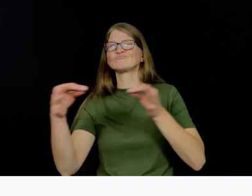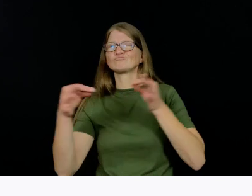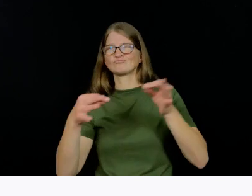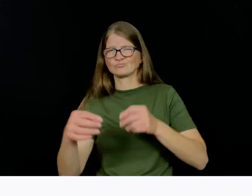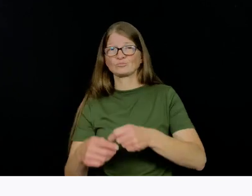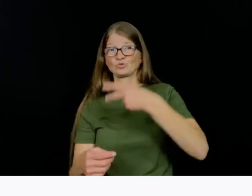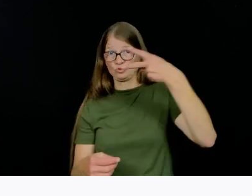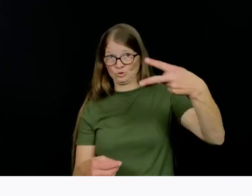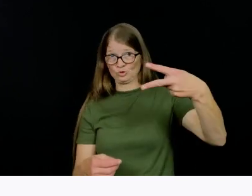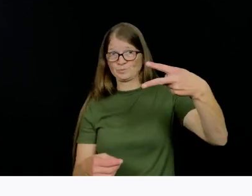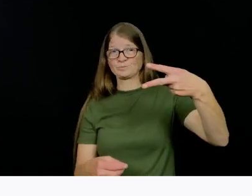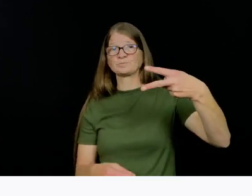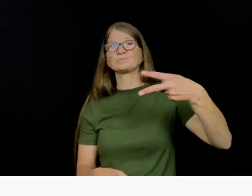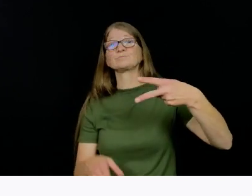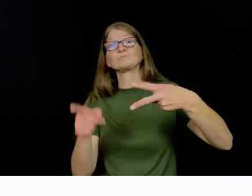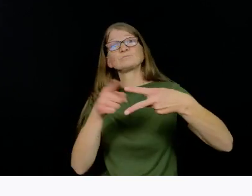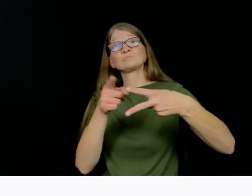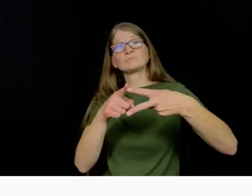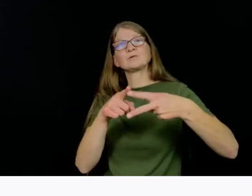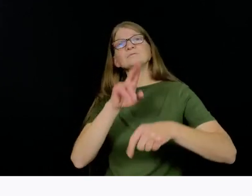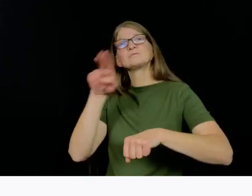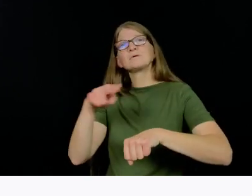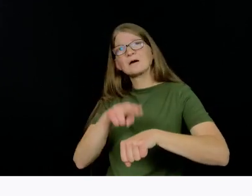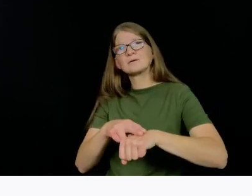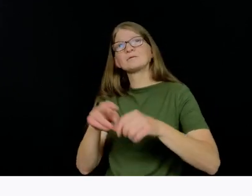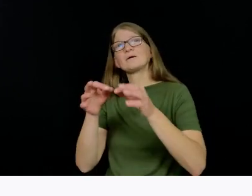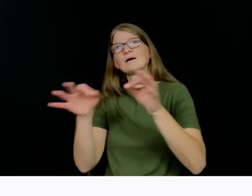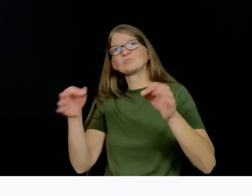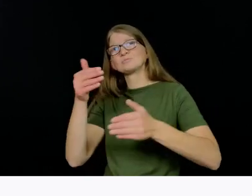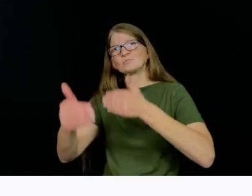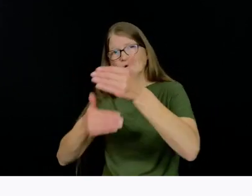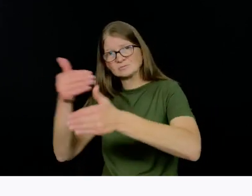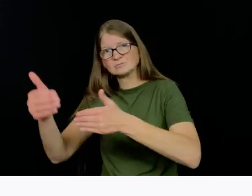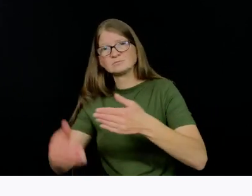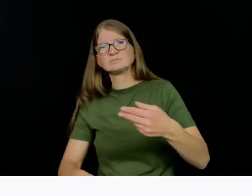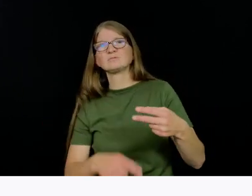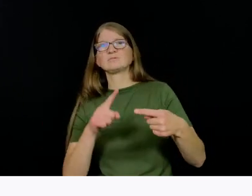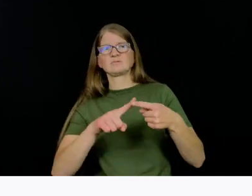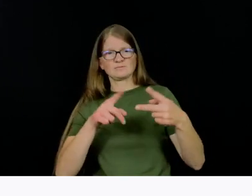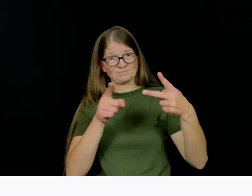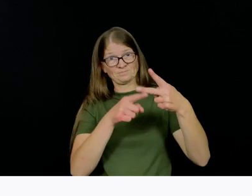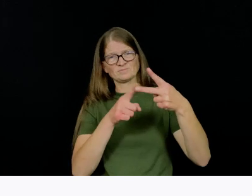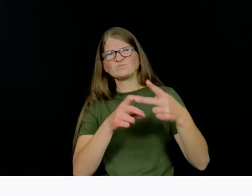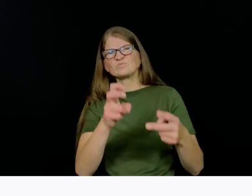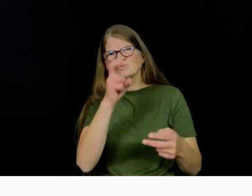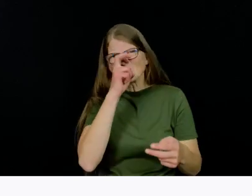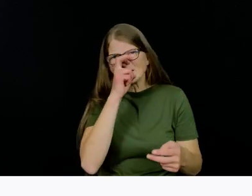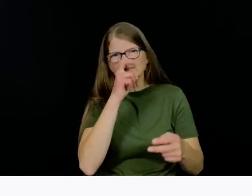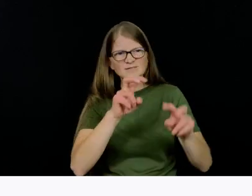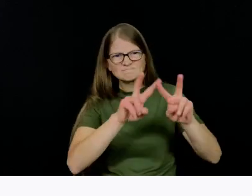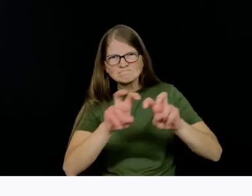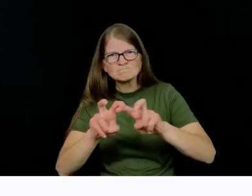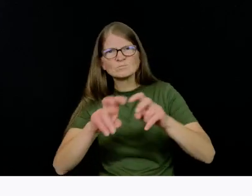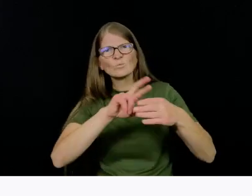والتقييم الصارم لنتائج البحث كما شاركنا العام الماضي لقد حققنا تقدمًا كبيرًا في فهم اللغة الطبيعية